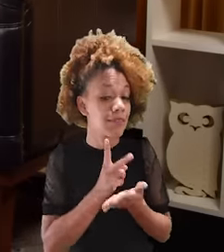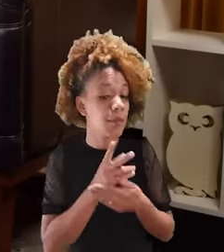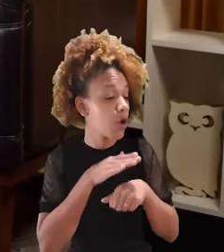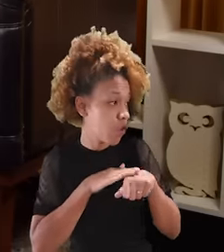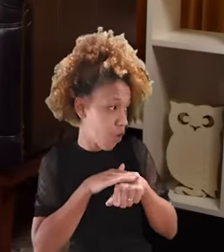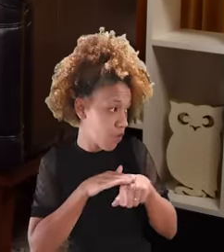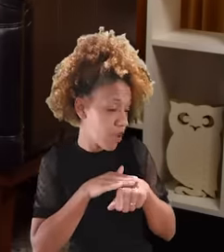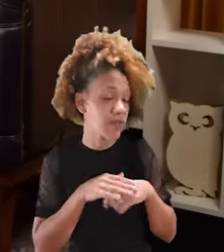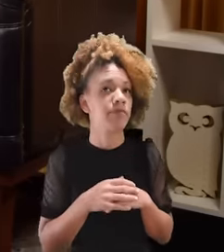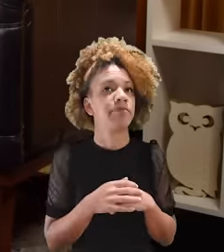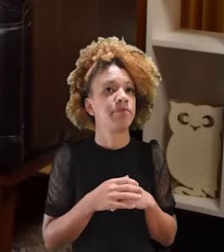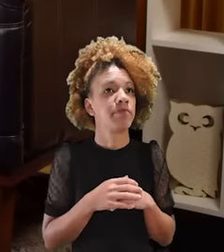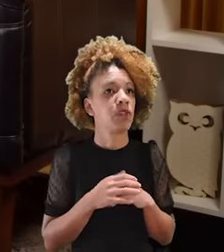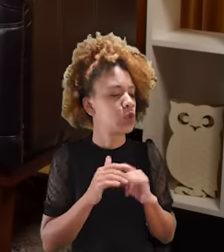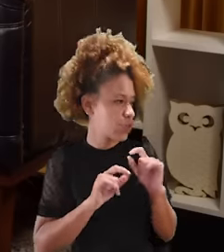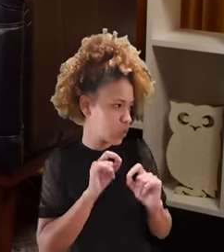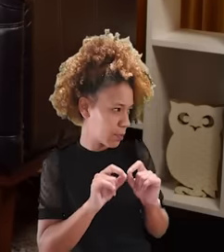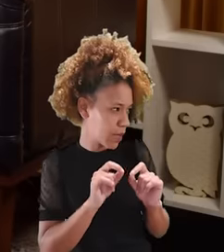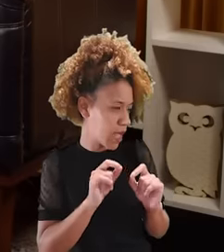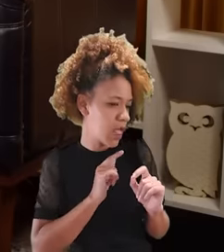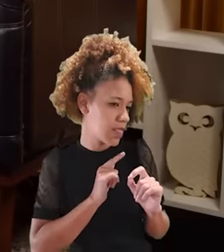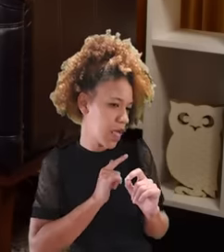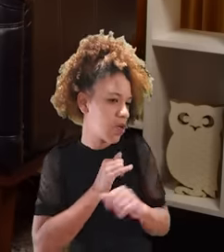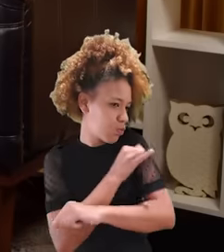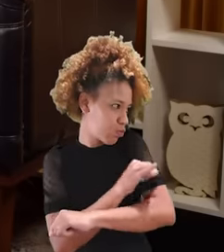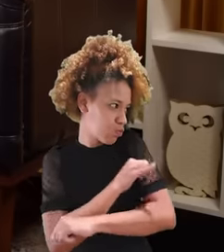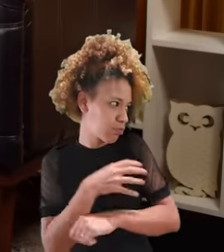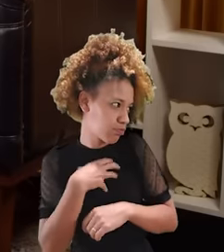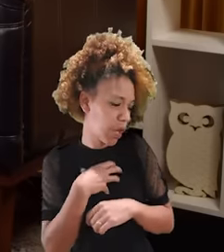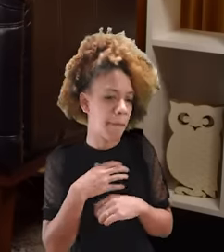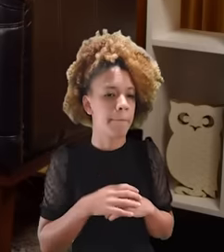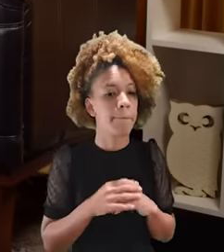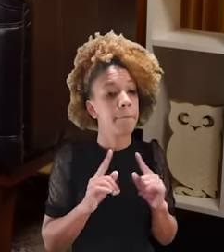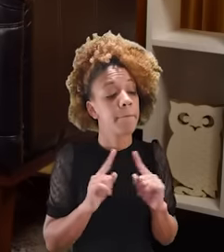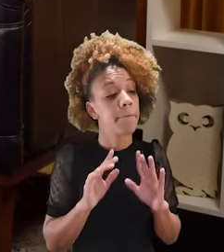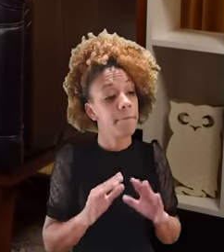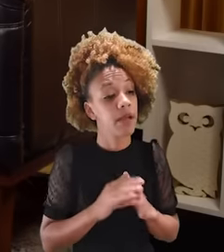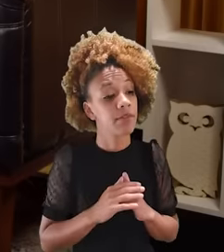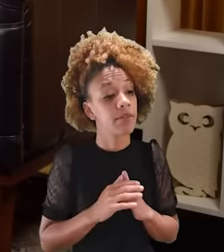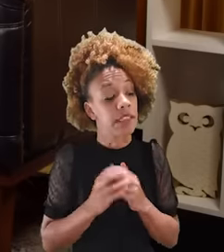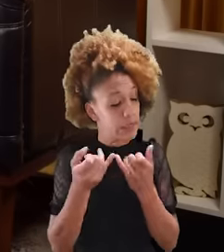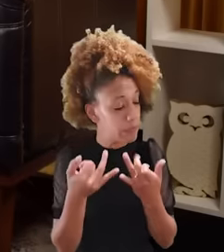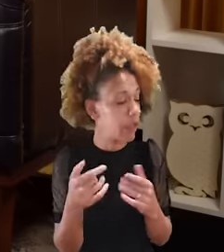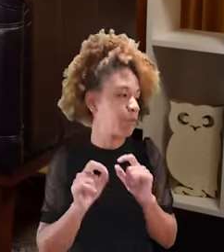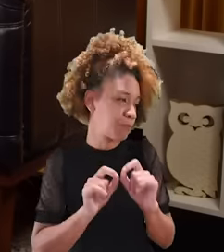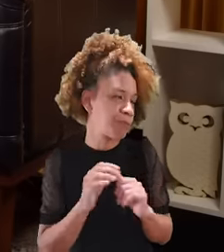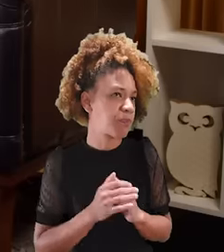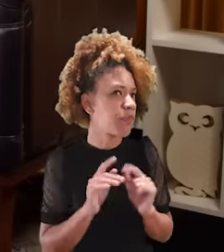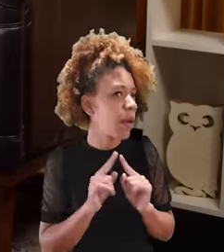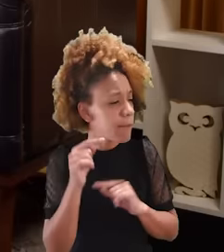aqui sobre a elite Intel ual carioca né que é muito muito falado disso e a e você vem desse